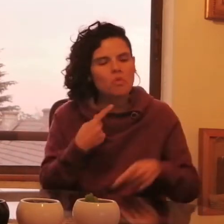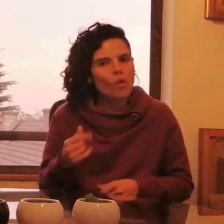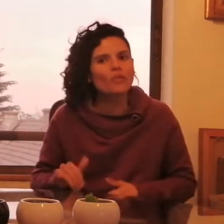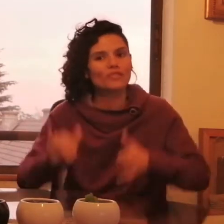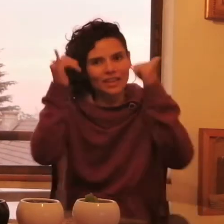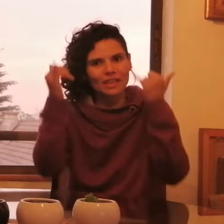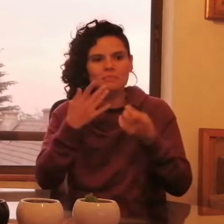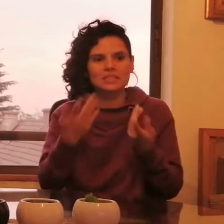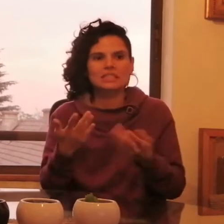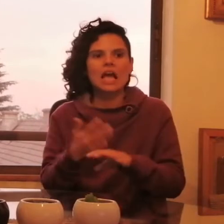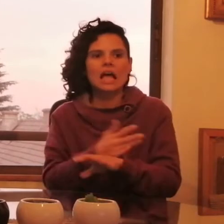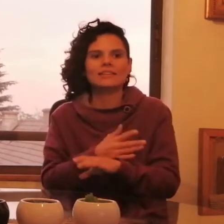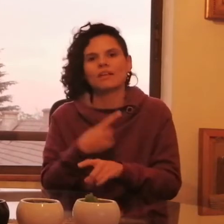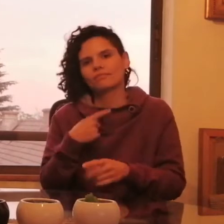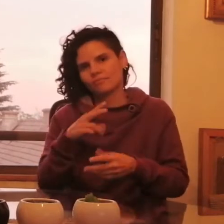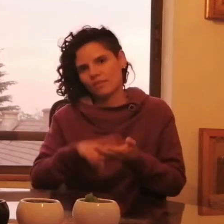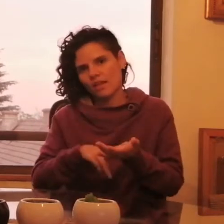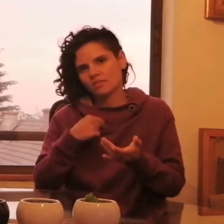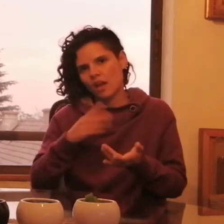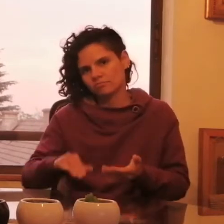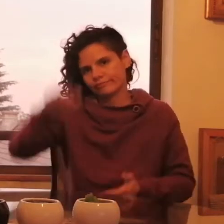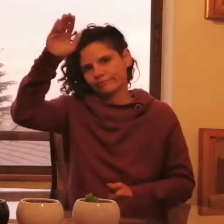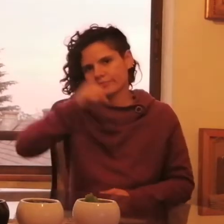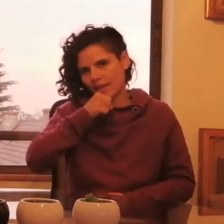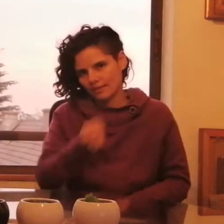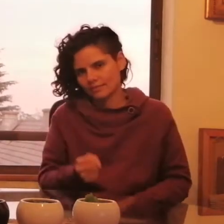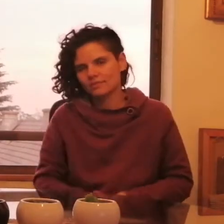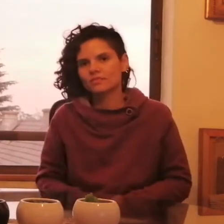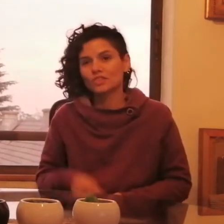yo ya tenía varios años - eras probablemente la mayor del curso- era